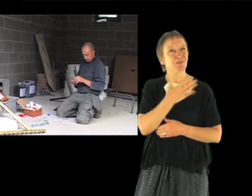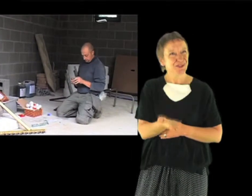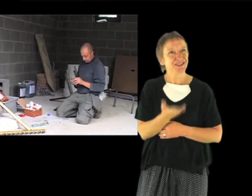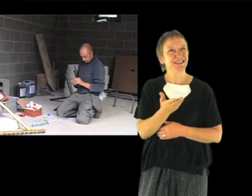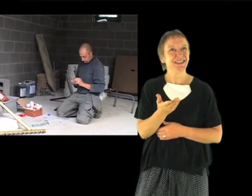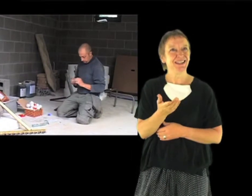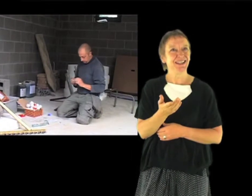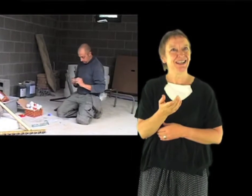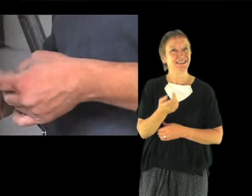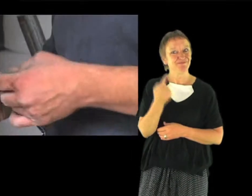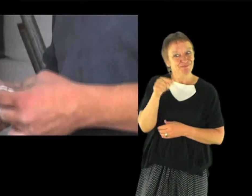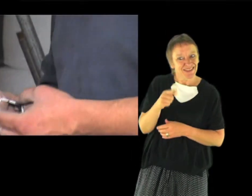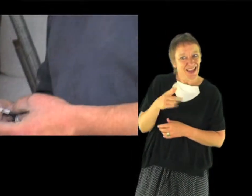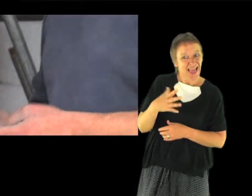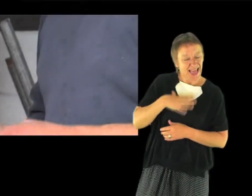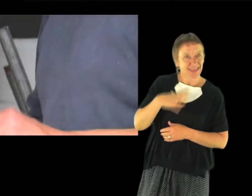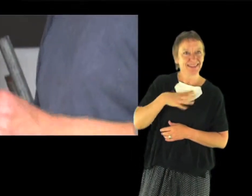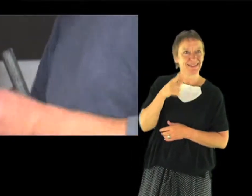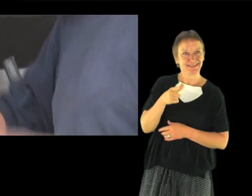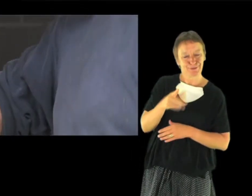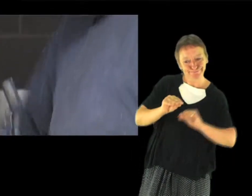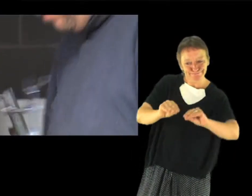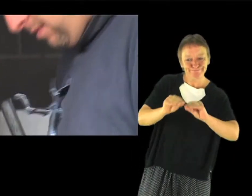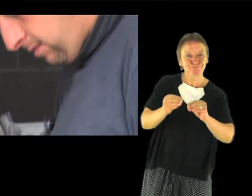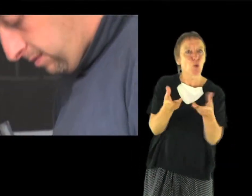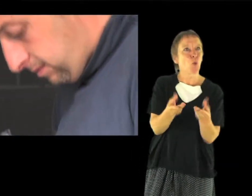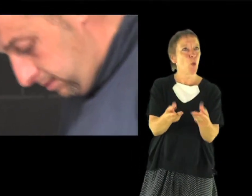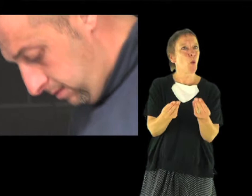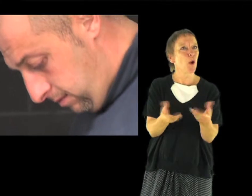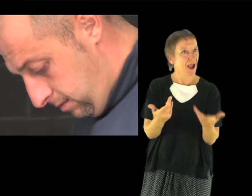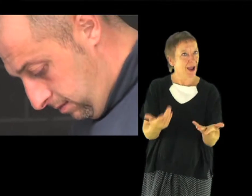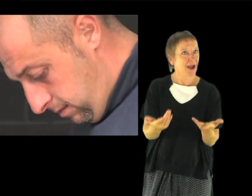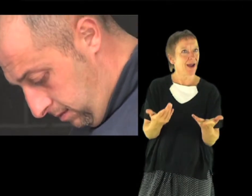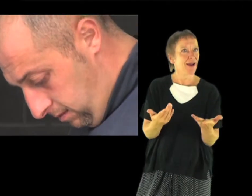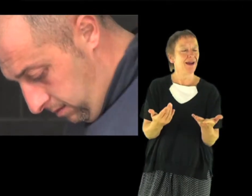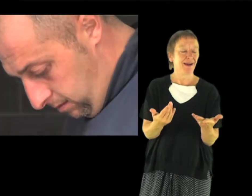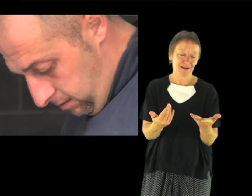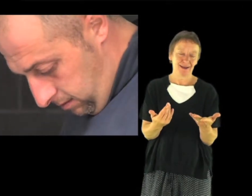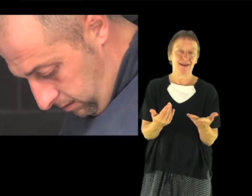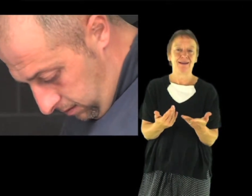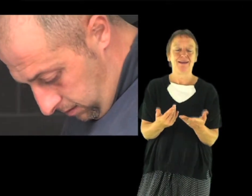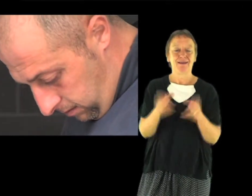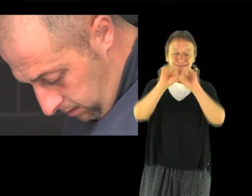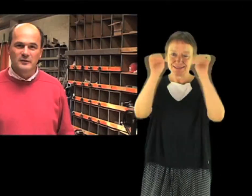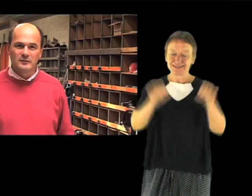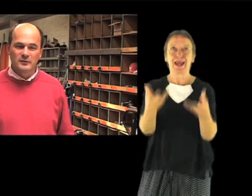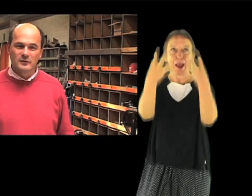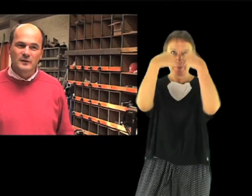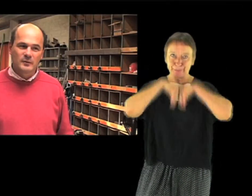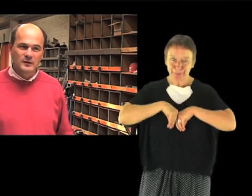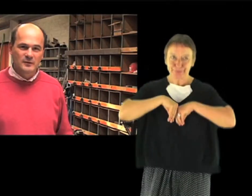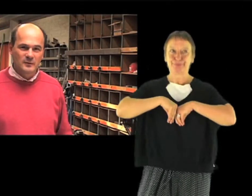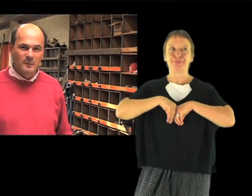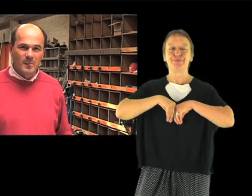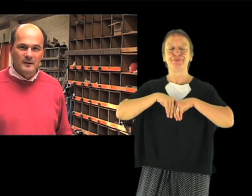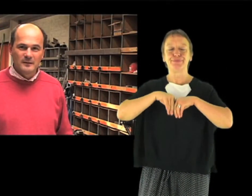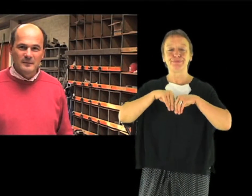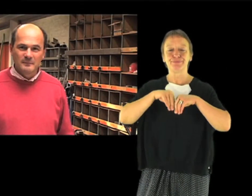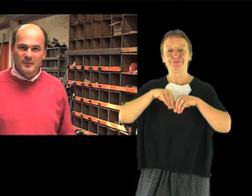L'apprentissage sur le terrain permet de bien connaître les astuces du système et de bien le mettre en oeuvre.